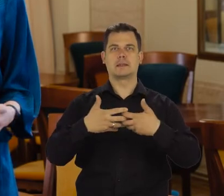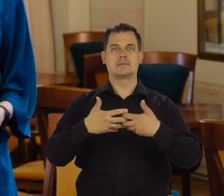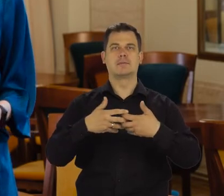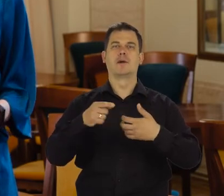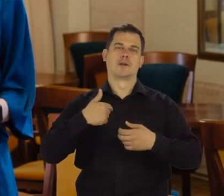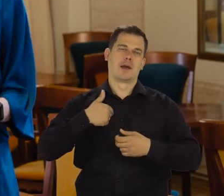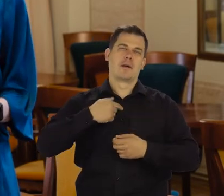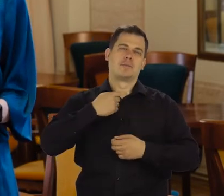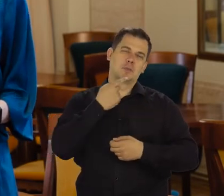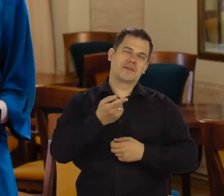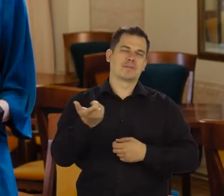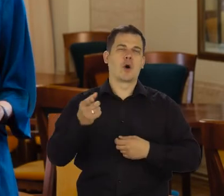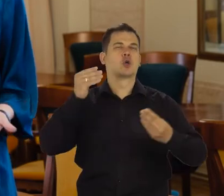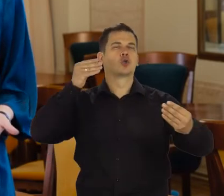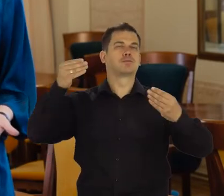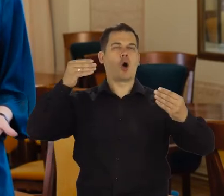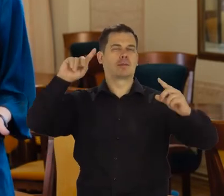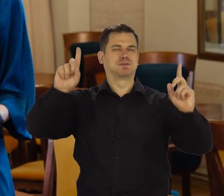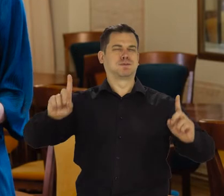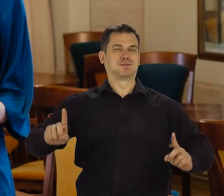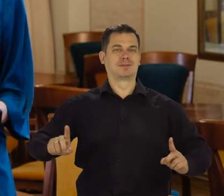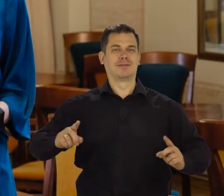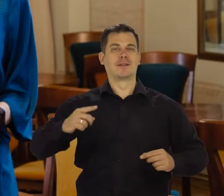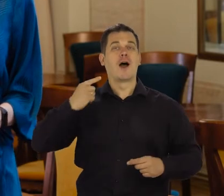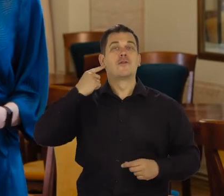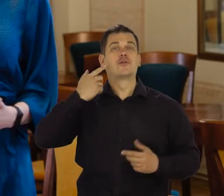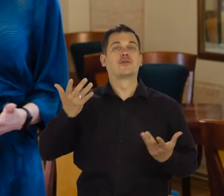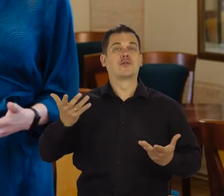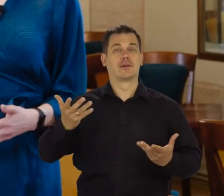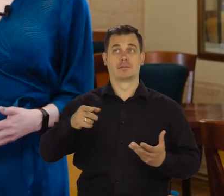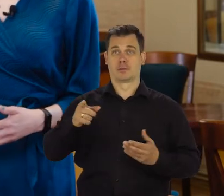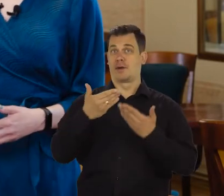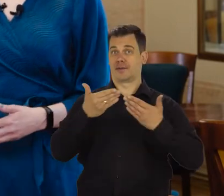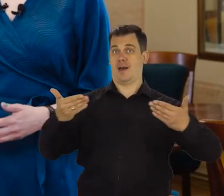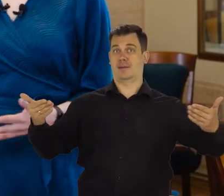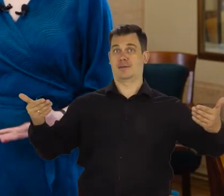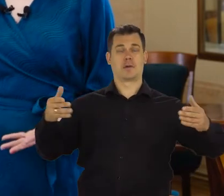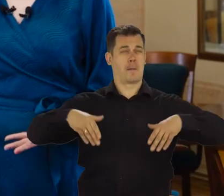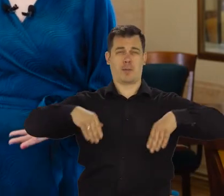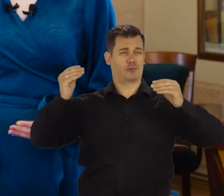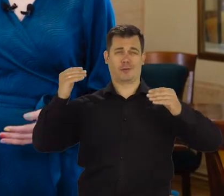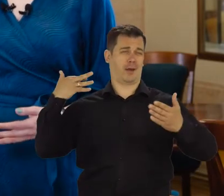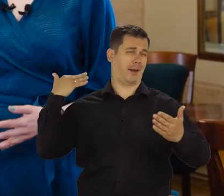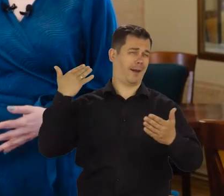przeze mnie potocznie nazywane „grzmotownicą”. Znajduje się tutaj w Teatrze od samego początku.